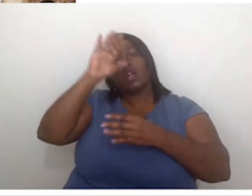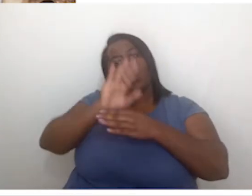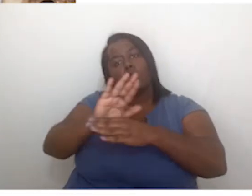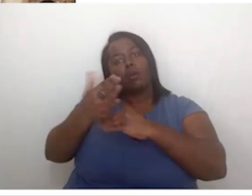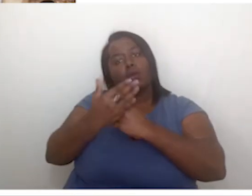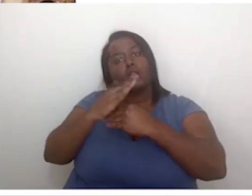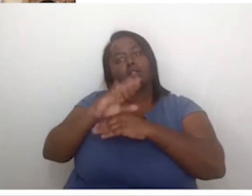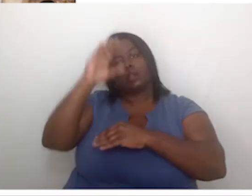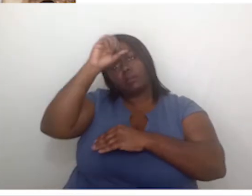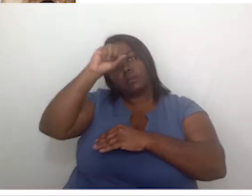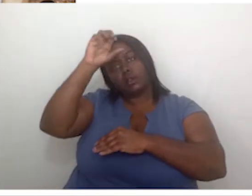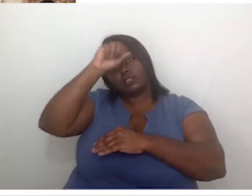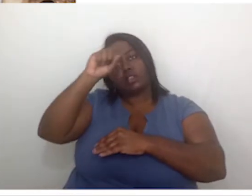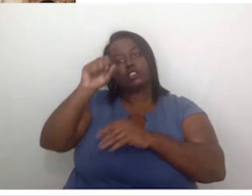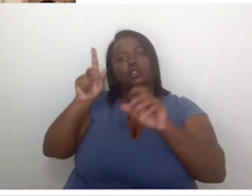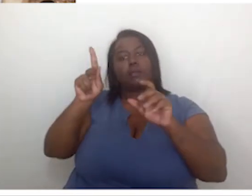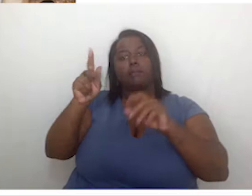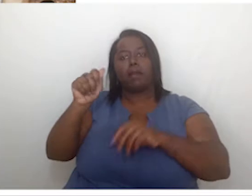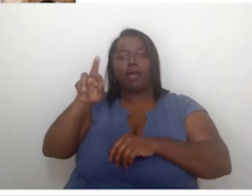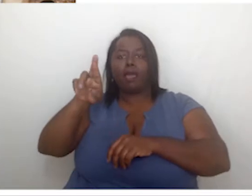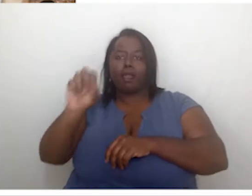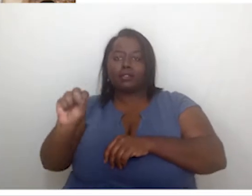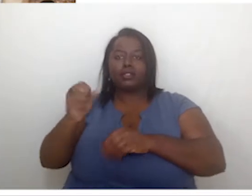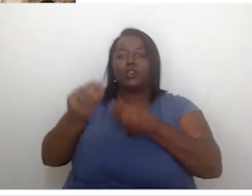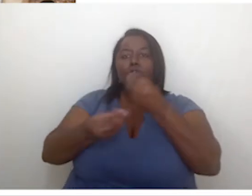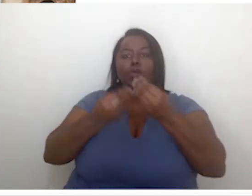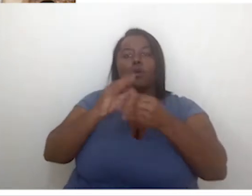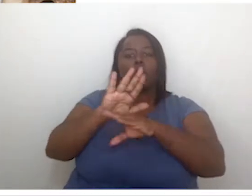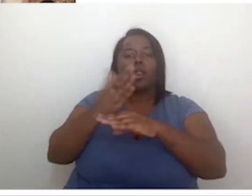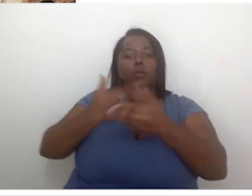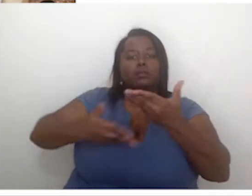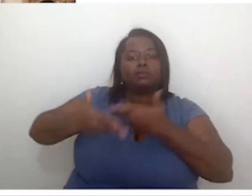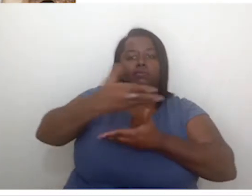esos son importantes del punto de vista de esta presentación.